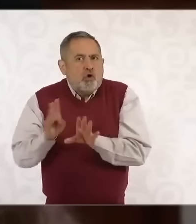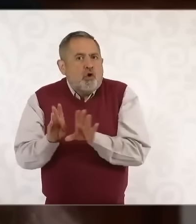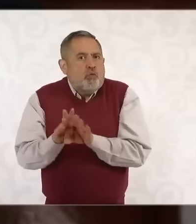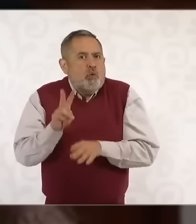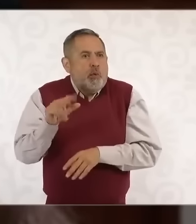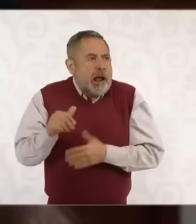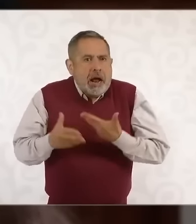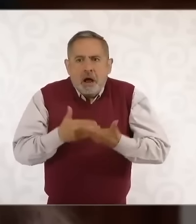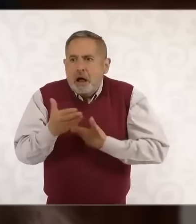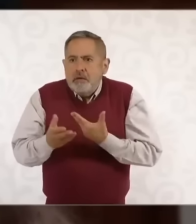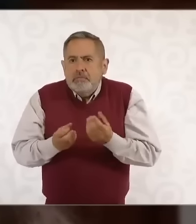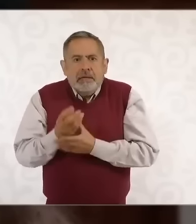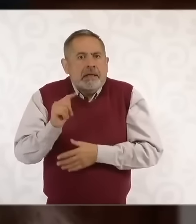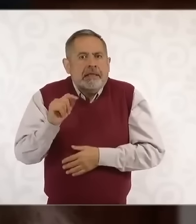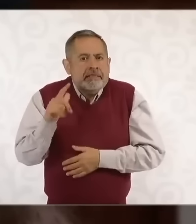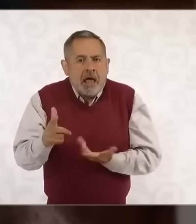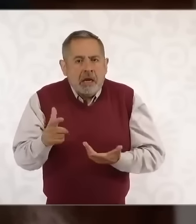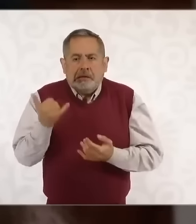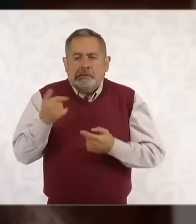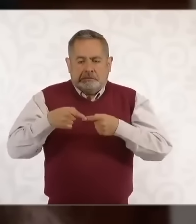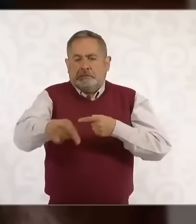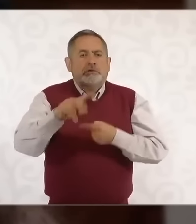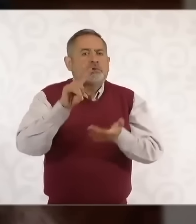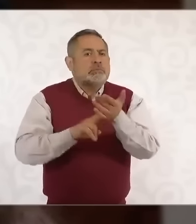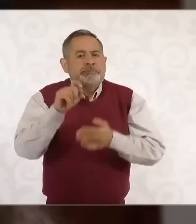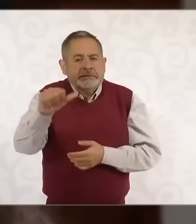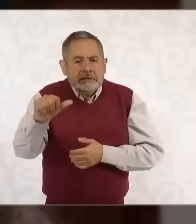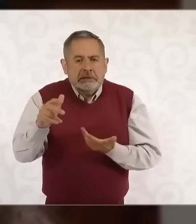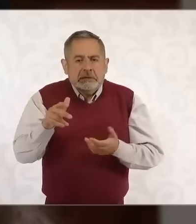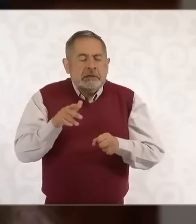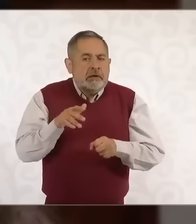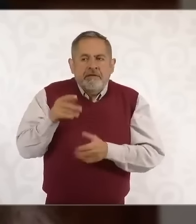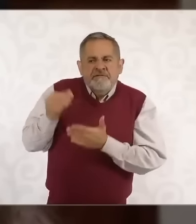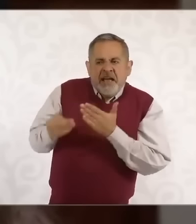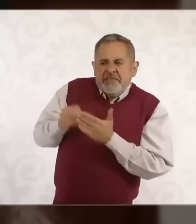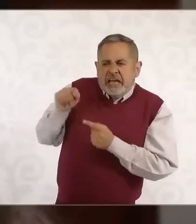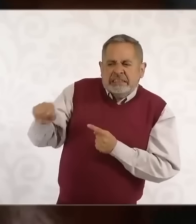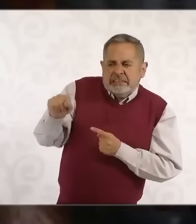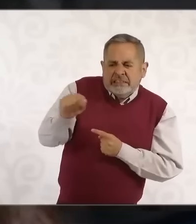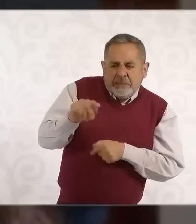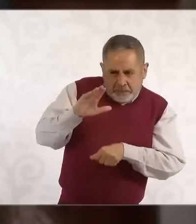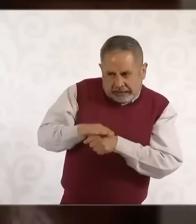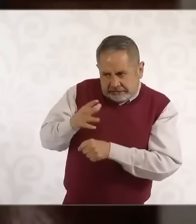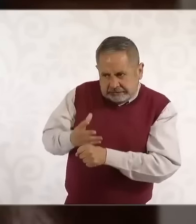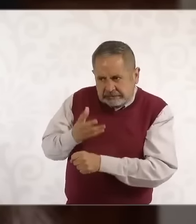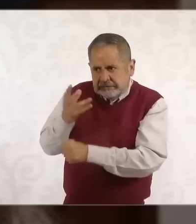se espera para el 2026, qué sectores se tienen que seguir fortaleciendo, sobre todo porque me acuerdo